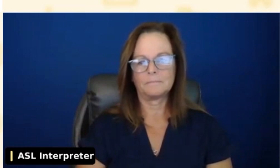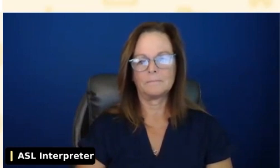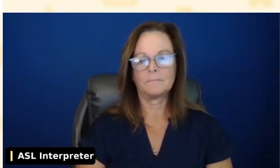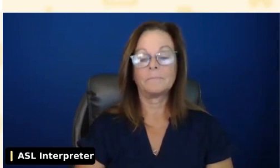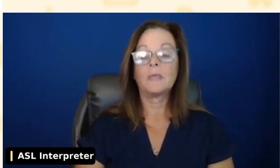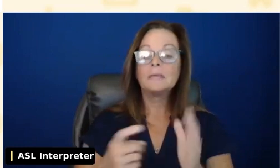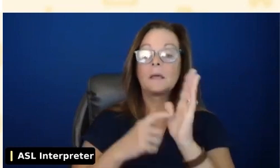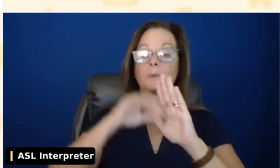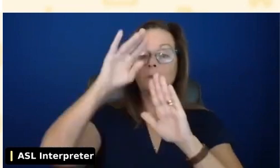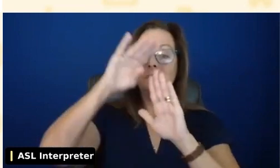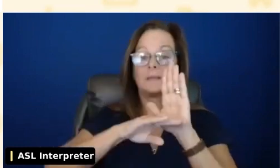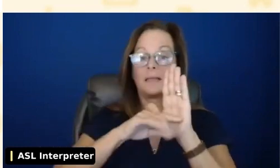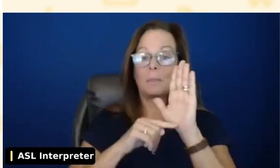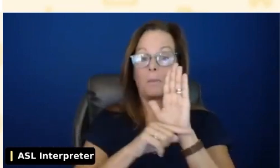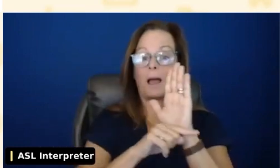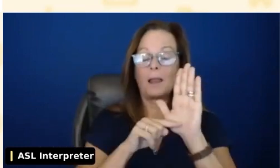para informarme que hay problemas con la accesibilidad.